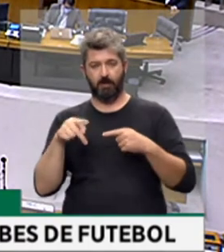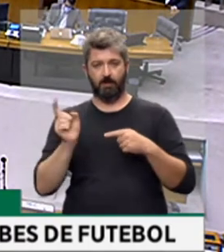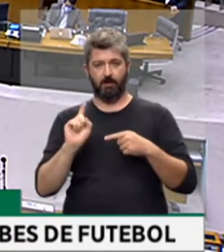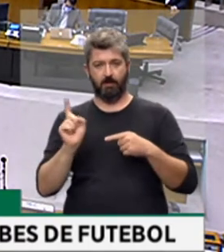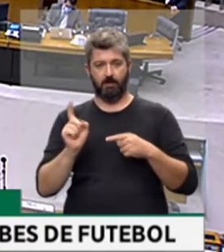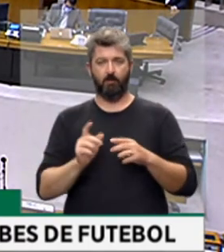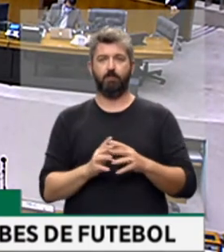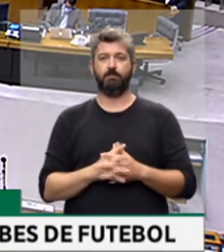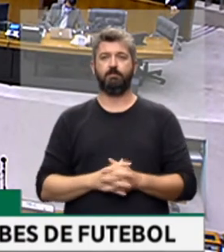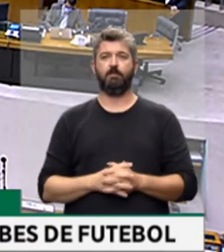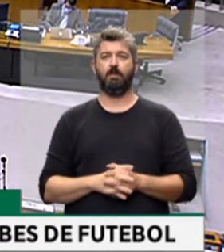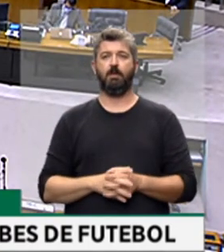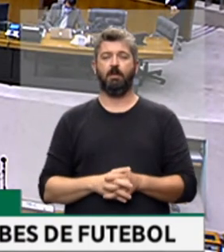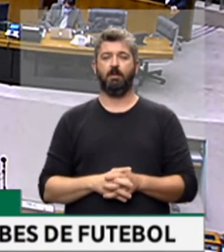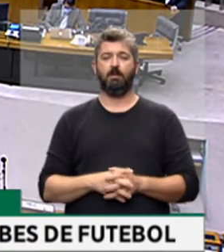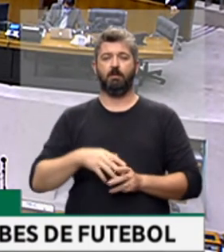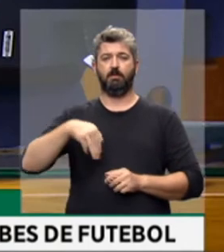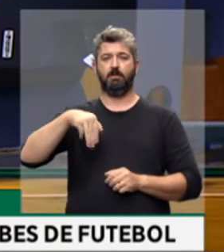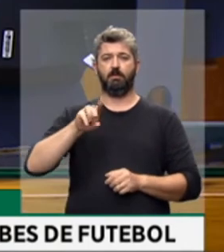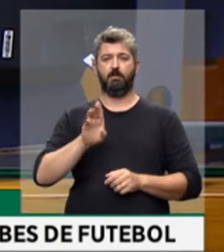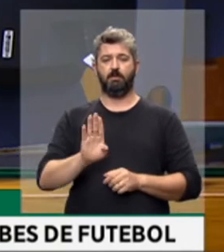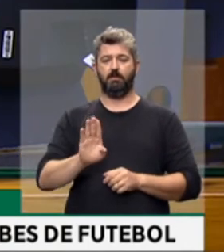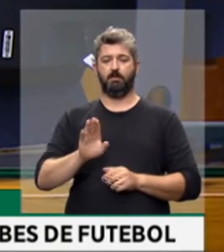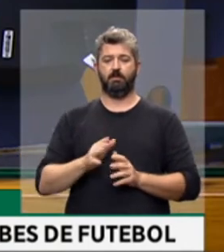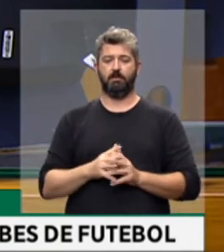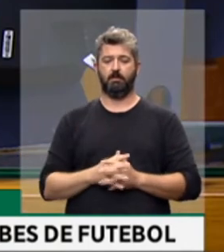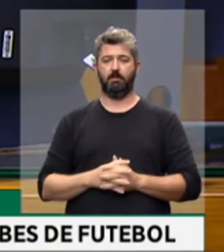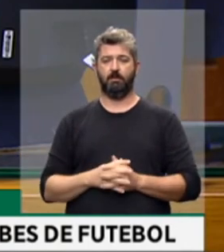SUGIRO QUE A GENTE APRECIE SEPARADAMENTE OS TRÊS DESTAQUES, JÁ QUE ELES FORAM DESTACADOS DO QUE VOTAR